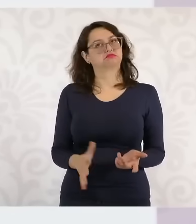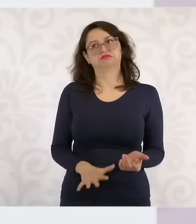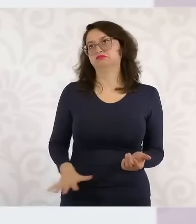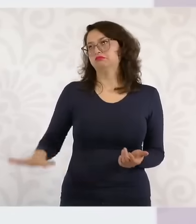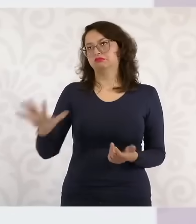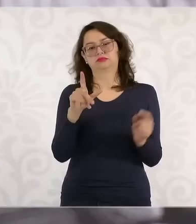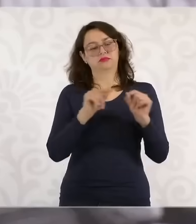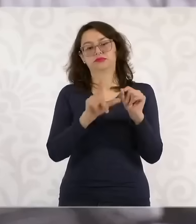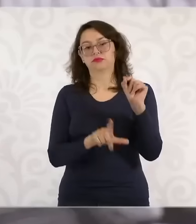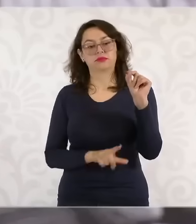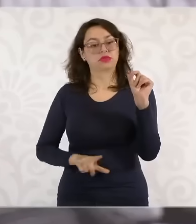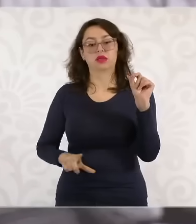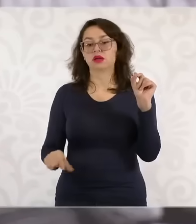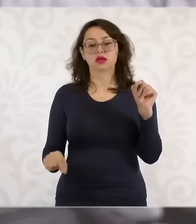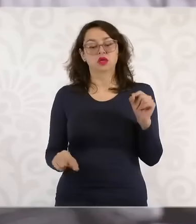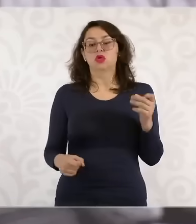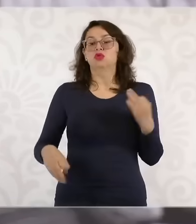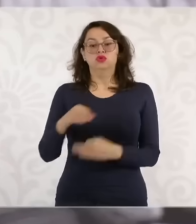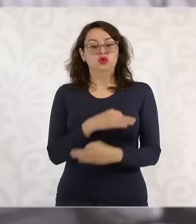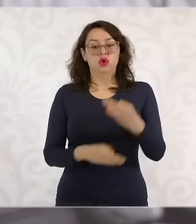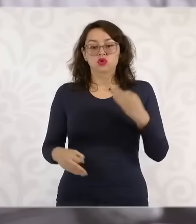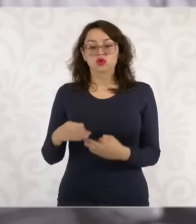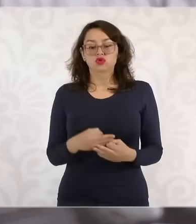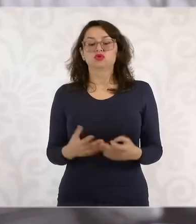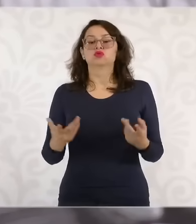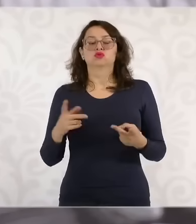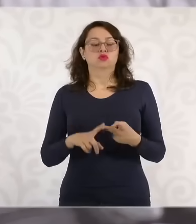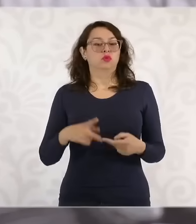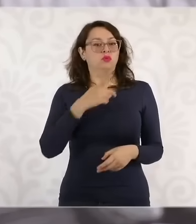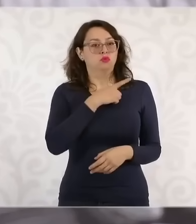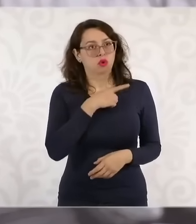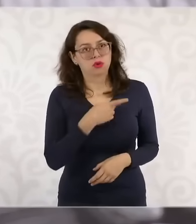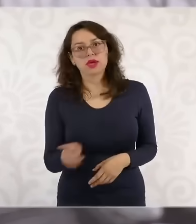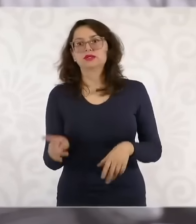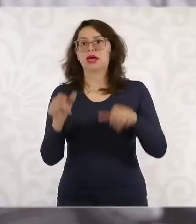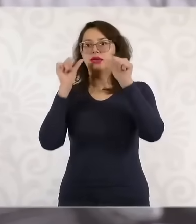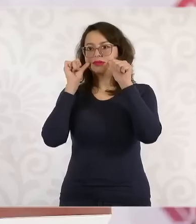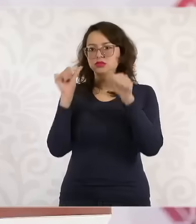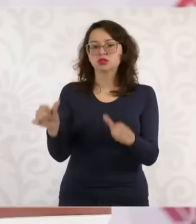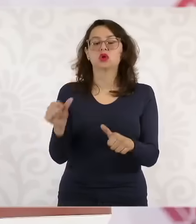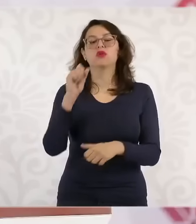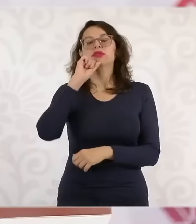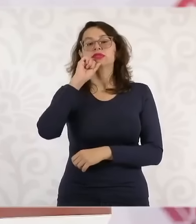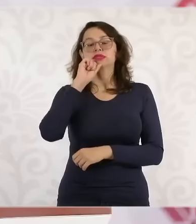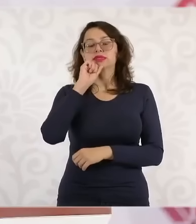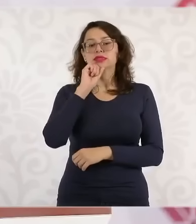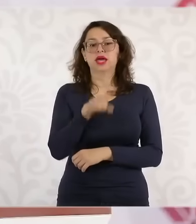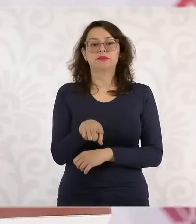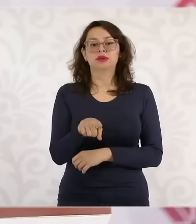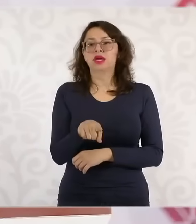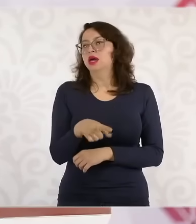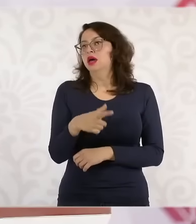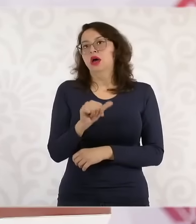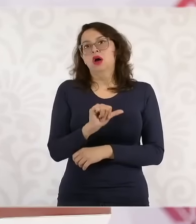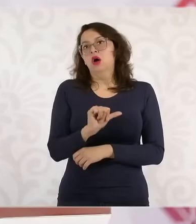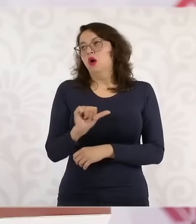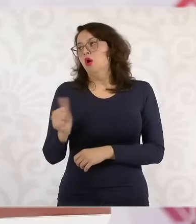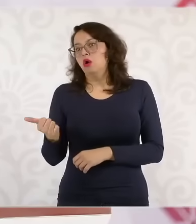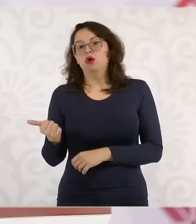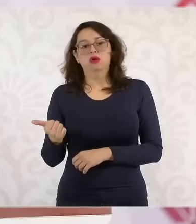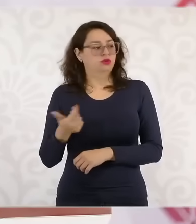solamente el tema de de la atención a la pobreza, sino también eh en muchos de ellos y aquí eh la